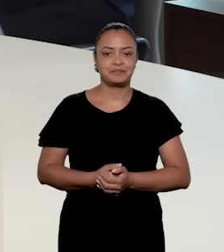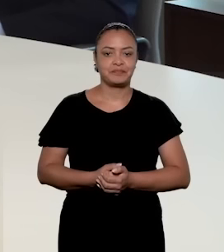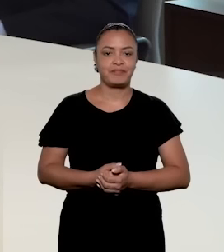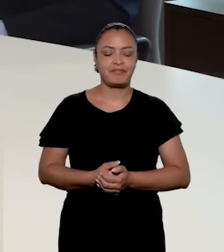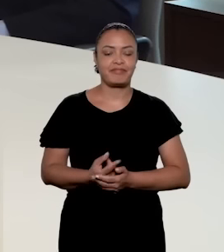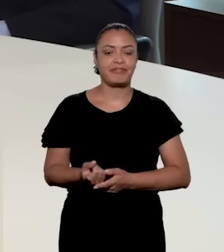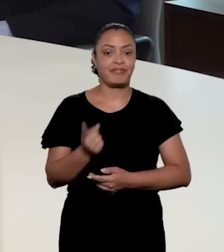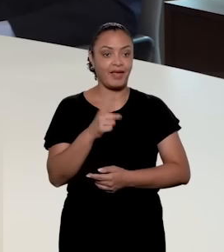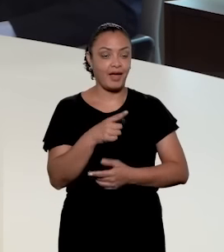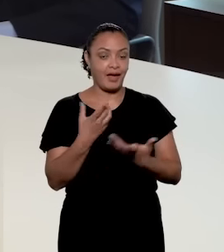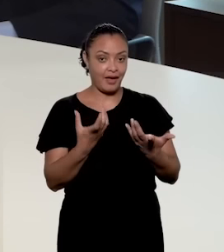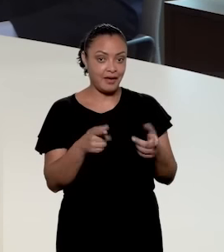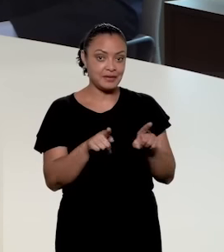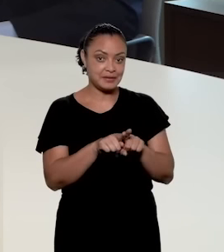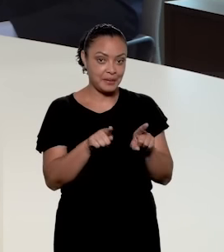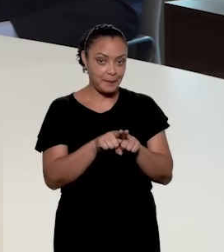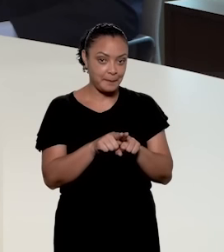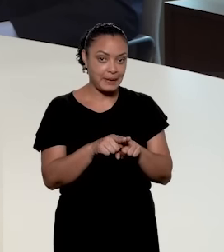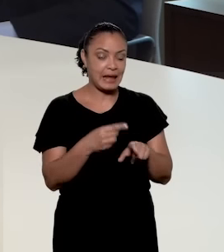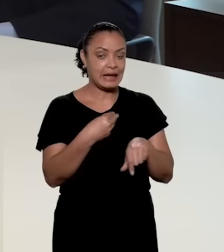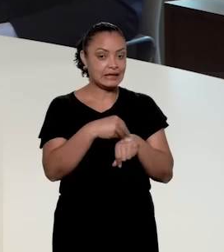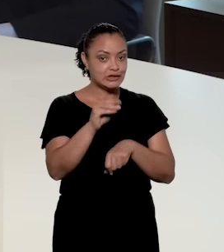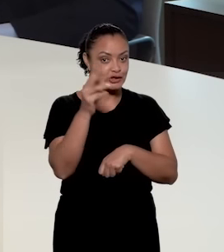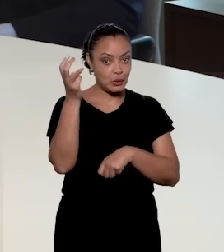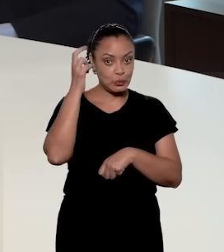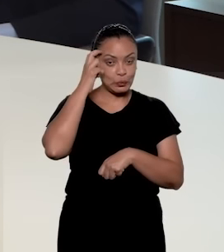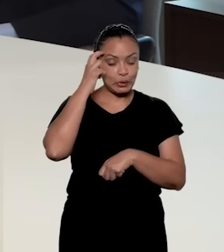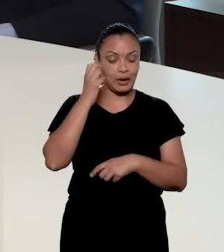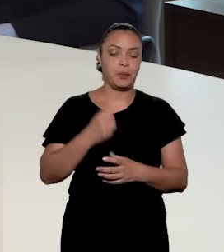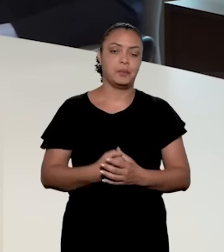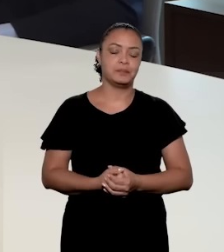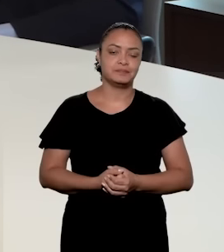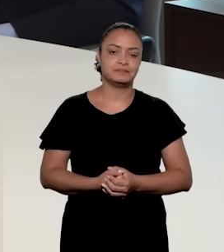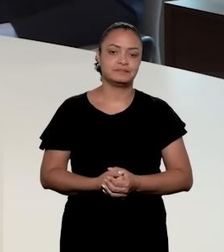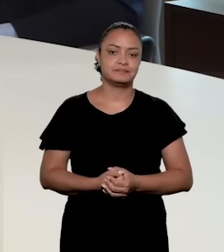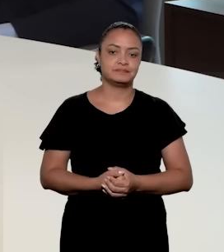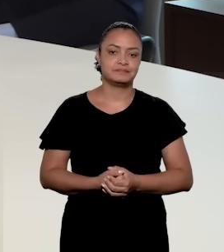Muito bom. França, você quer deixar aqui também suas dicas culturais?